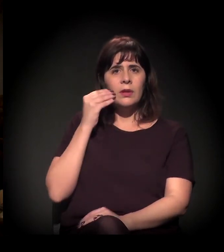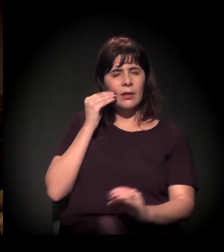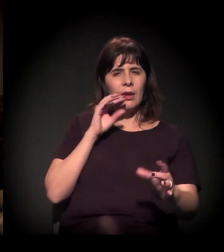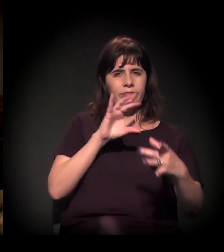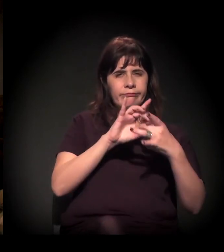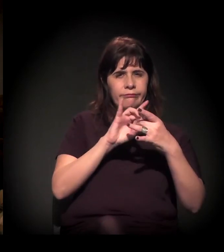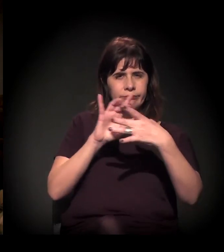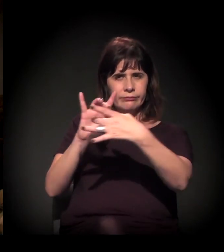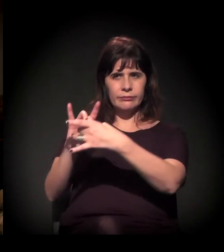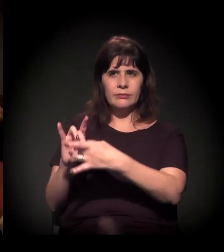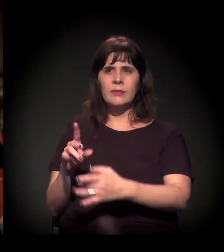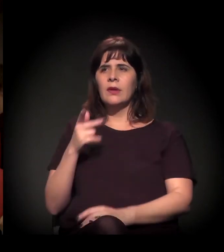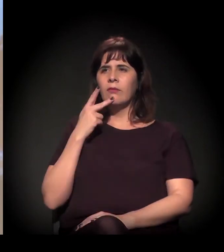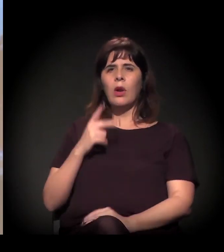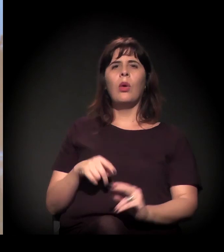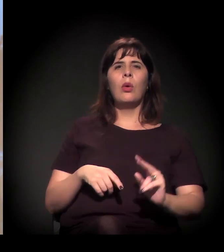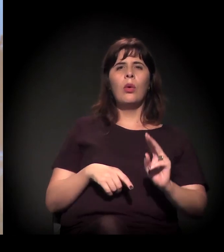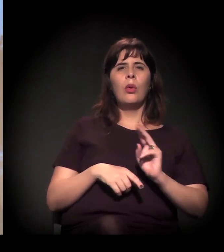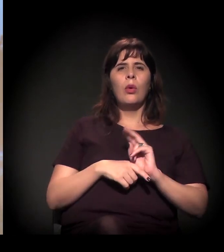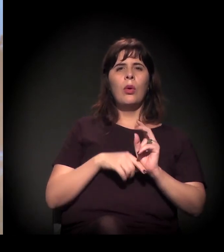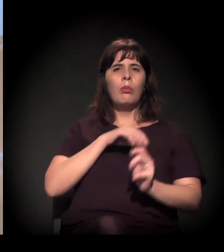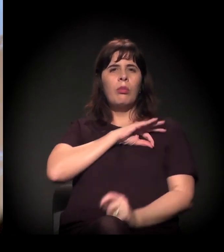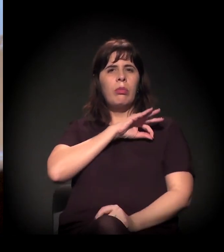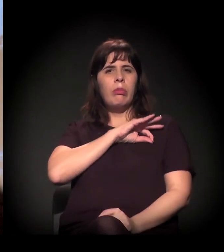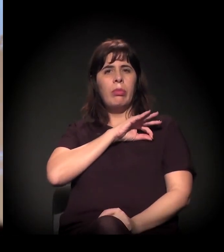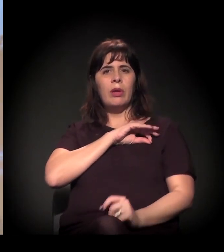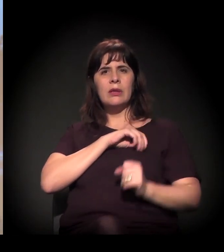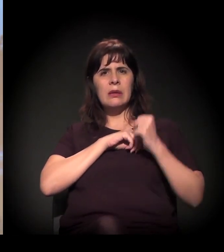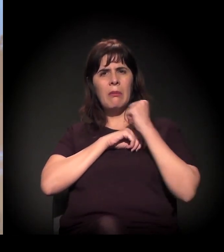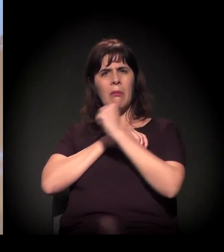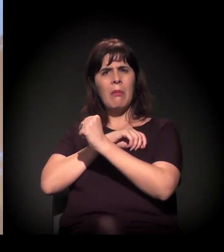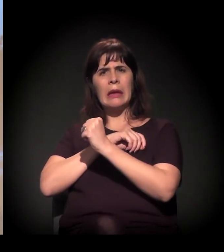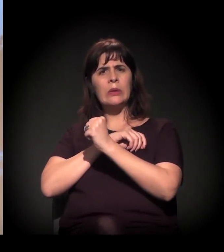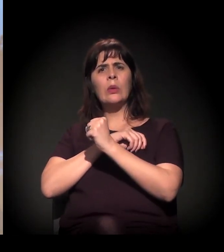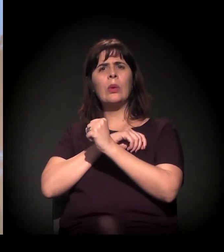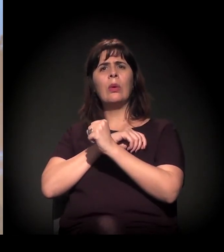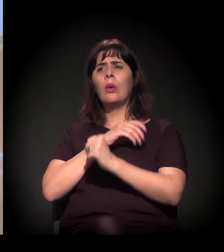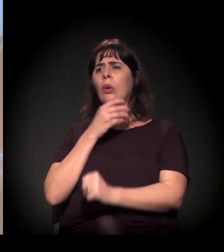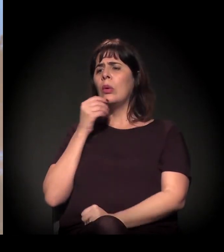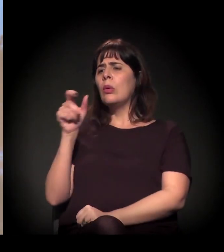Que você falou: "A polícia matou um rapaz que não tinha envolvimento". Mas envolvimento com o quê?